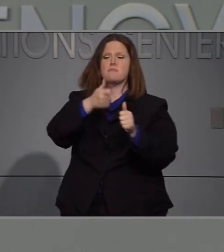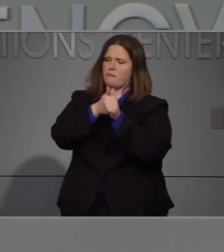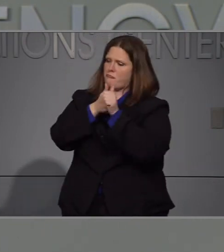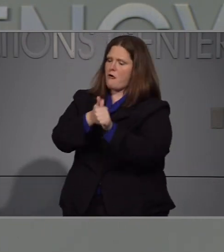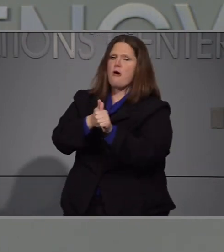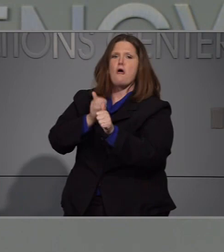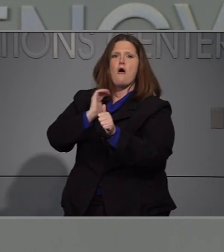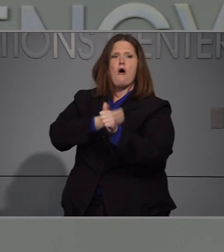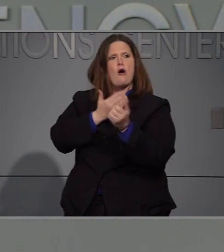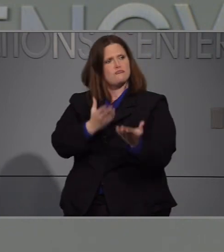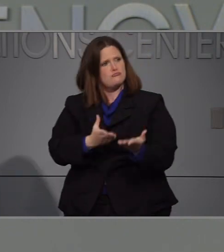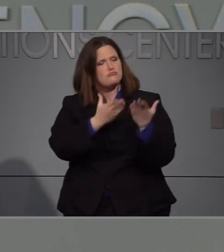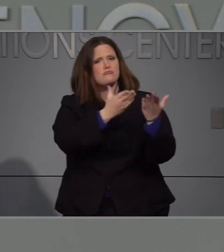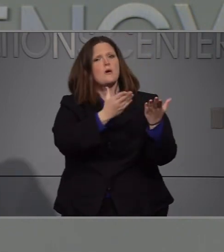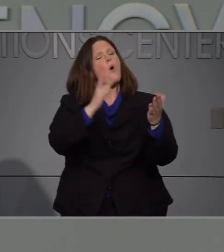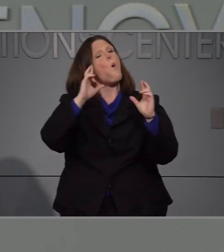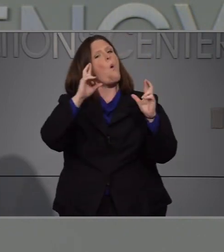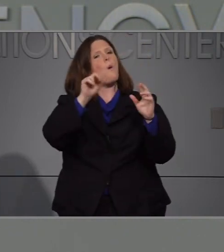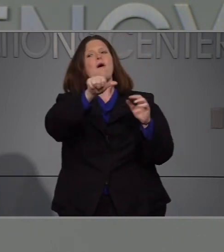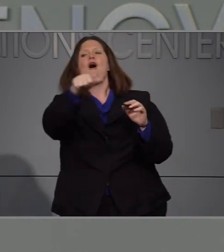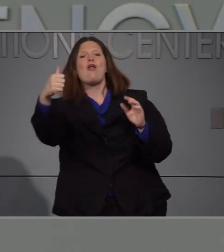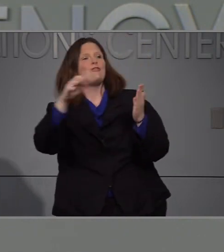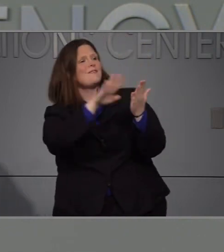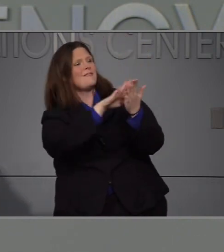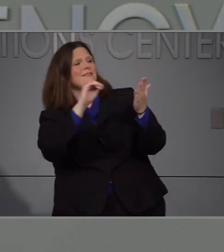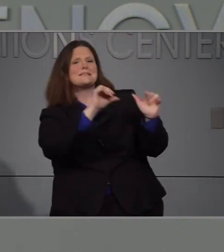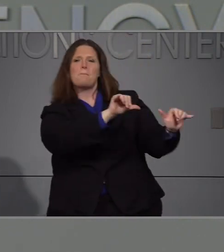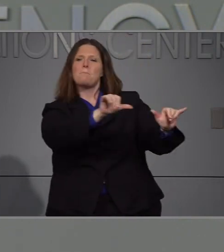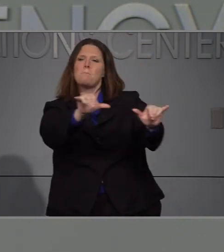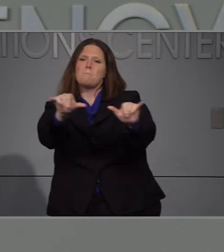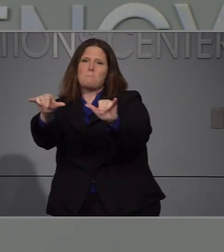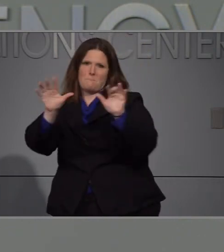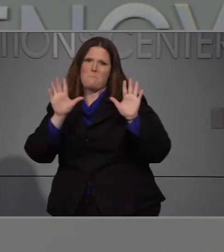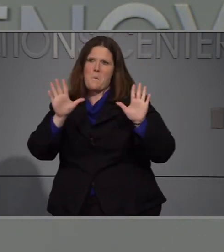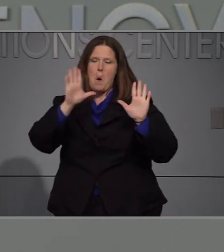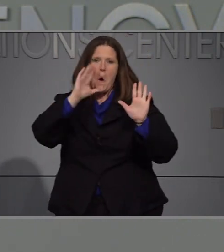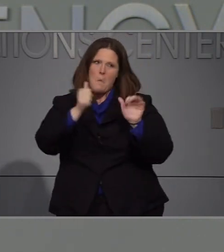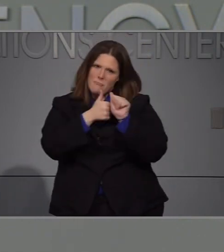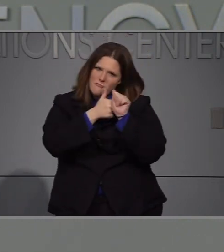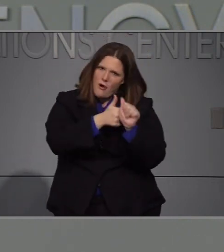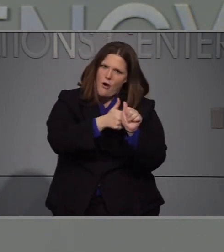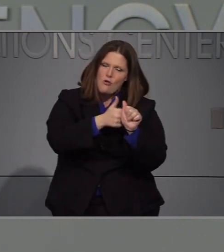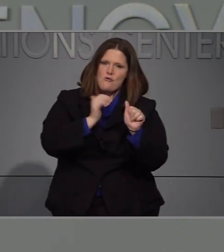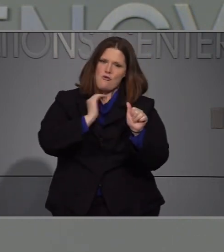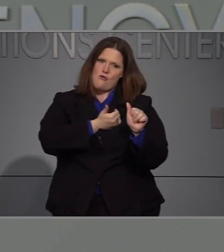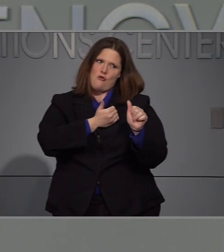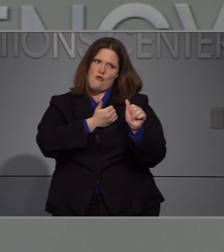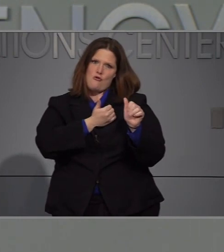estas precauciones muy en serio y esperamos que vamos a seguir viendo esto para hacer síganos de que hagan un.